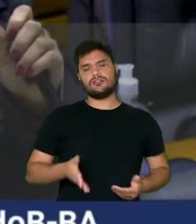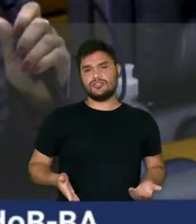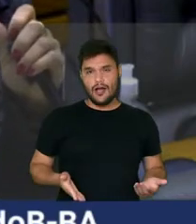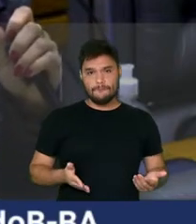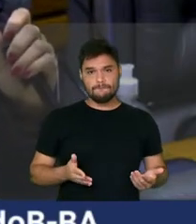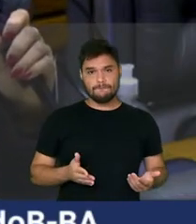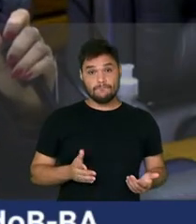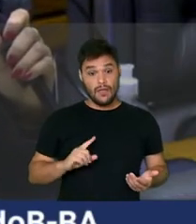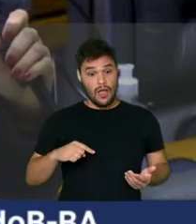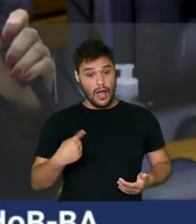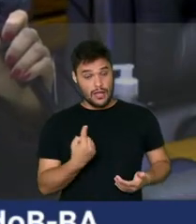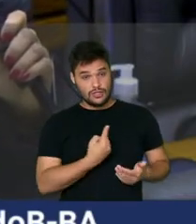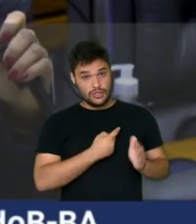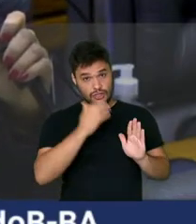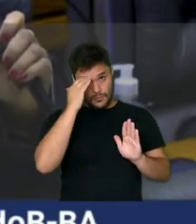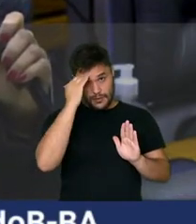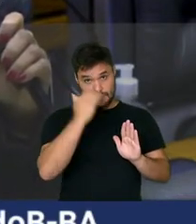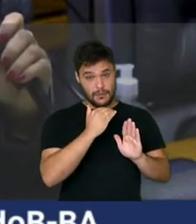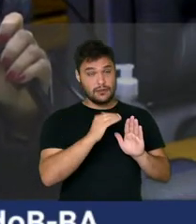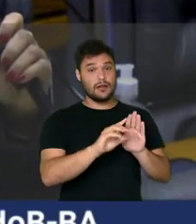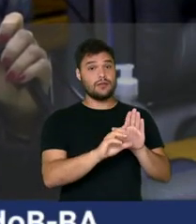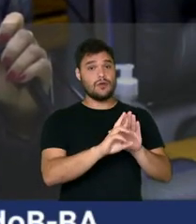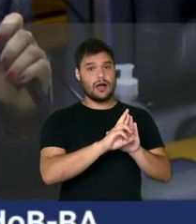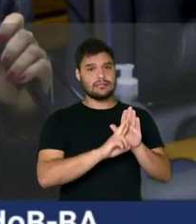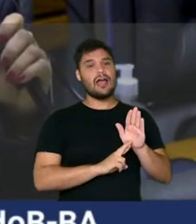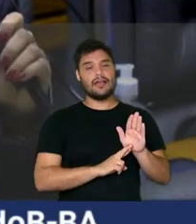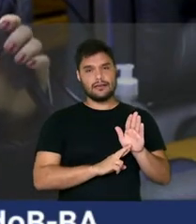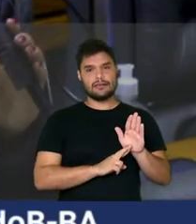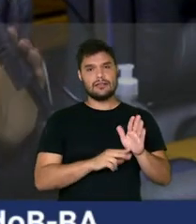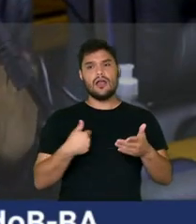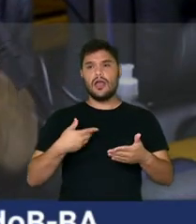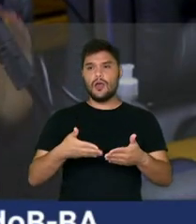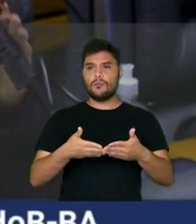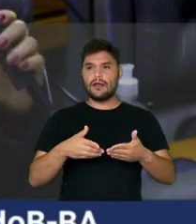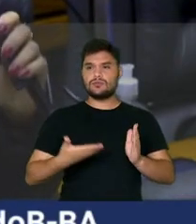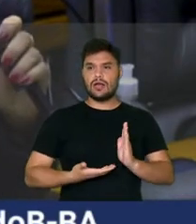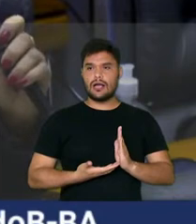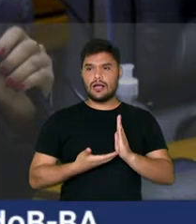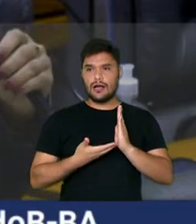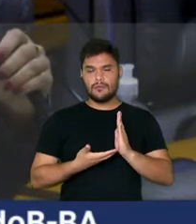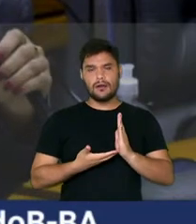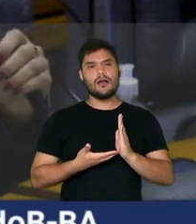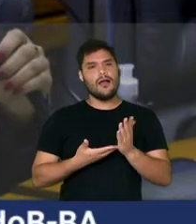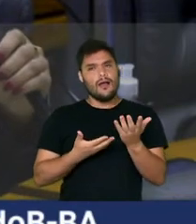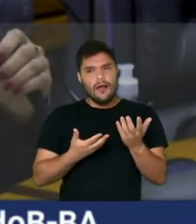POLÍTICAS DA CULTURA NACIONAL, MATÉRIA ESTÁ PRONTA PARA VOTAR, ESTAMOS DENTRO DE TODOS OS CRITÉRIOS REGIMENTAIS E SOLICITO QUE